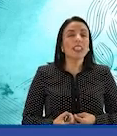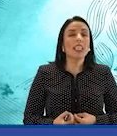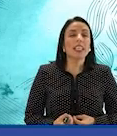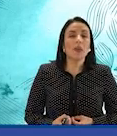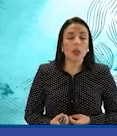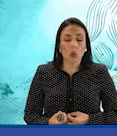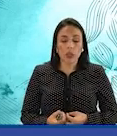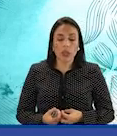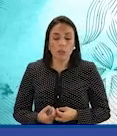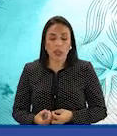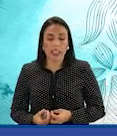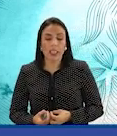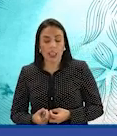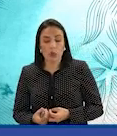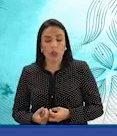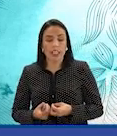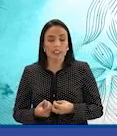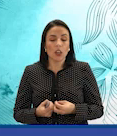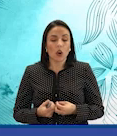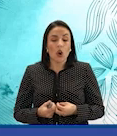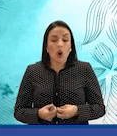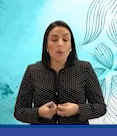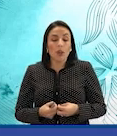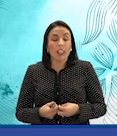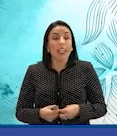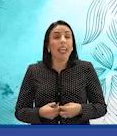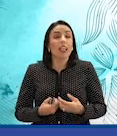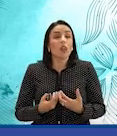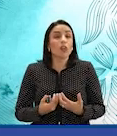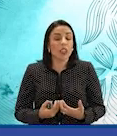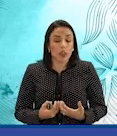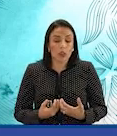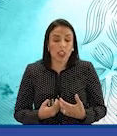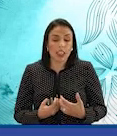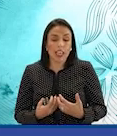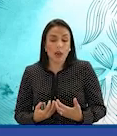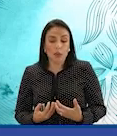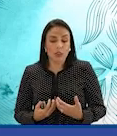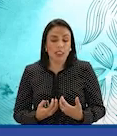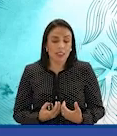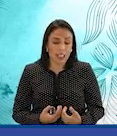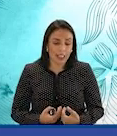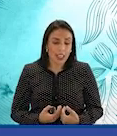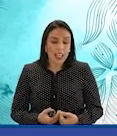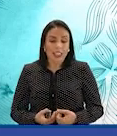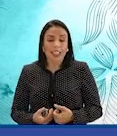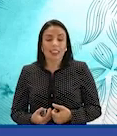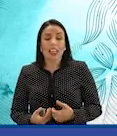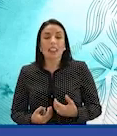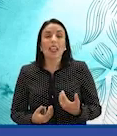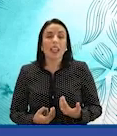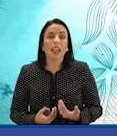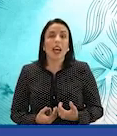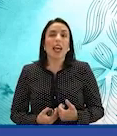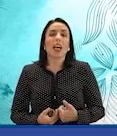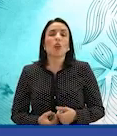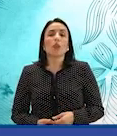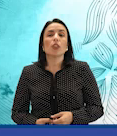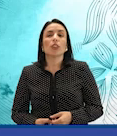tiene que haber una buena comunicación? Porque el Concejo tiene la potestad de trasladar a la Comisión